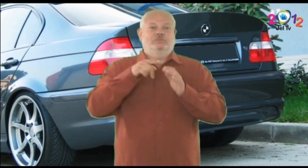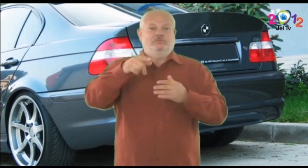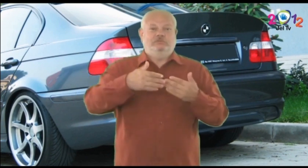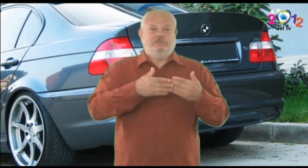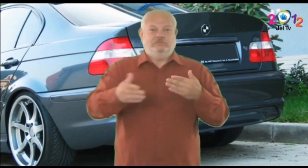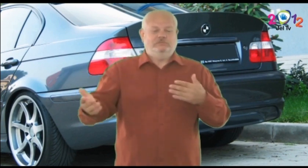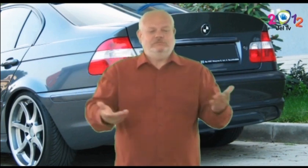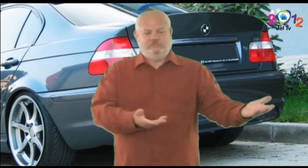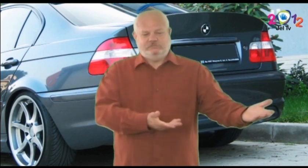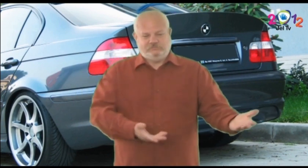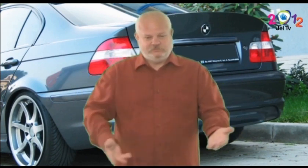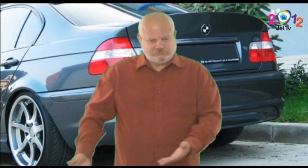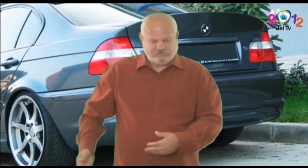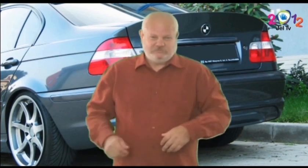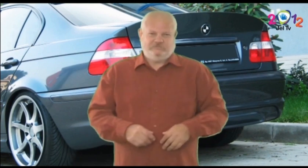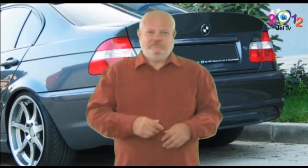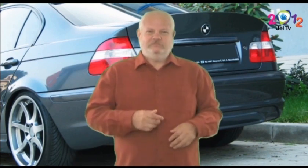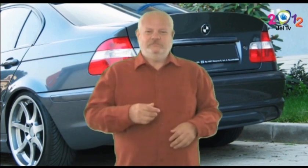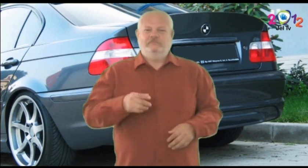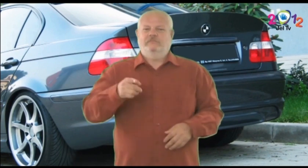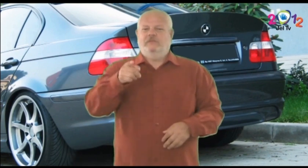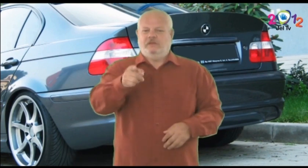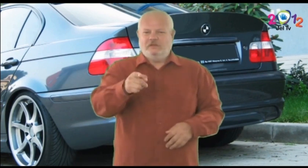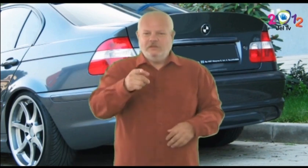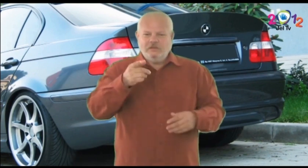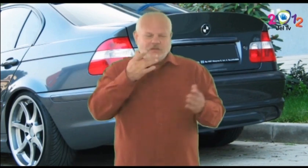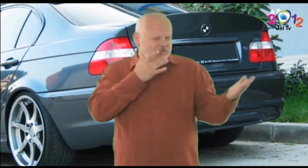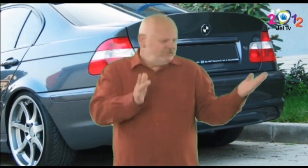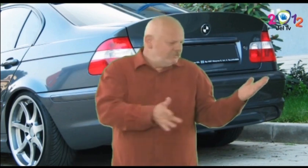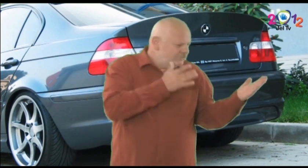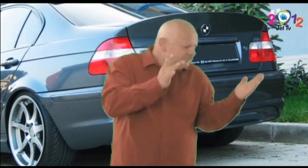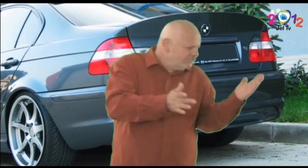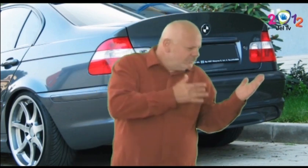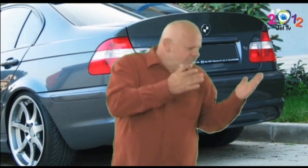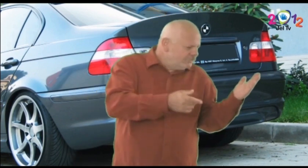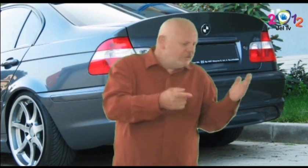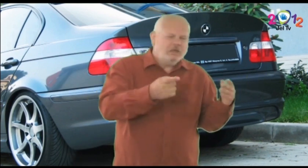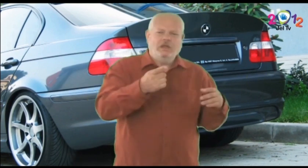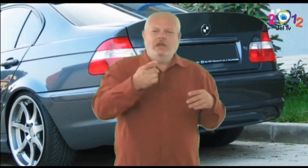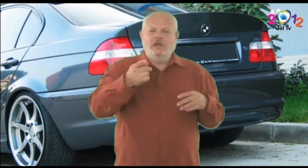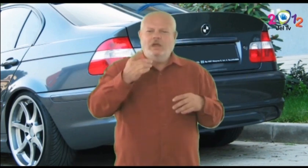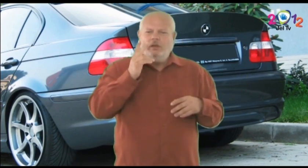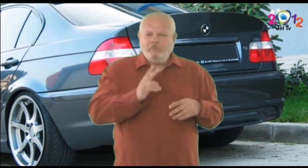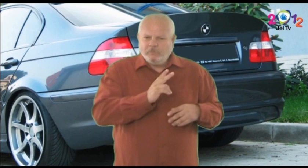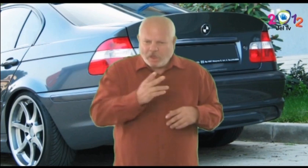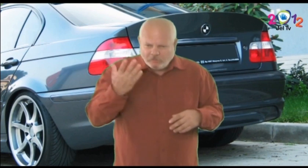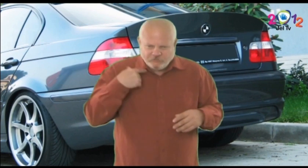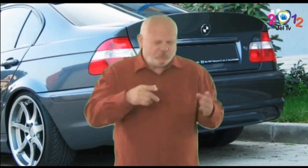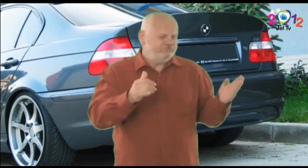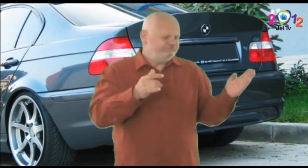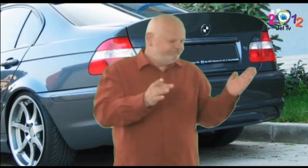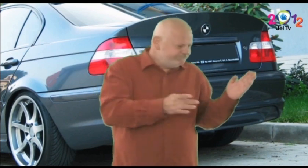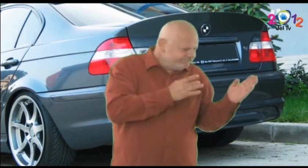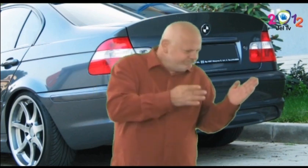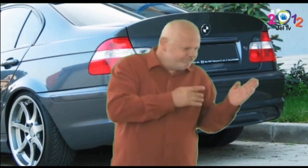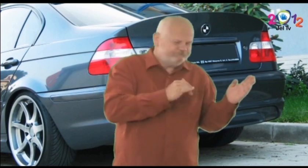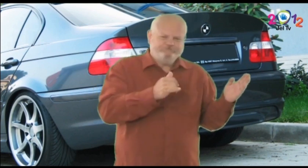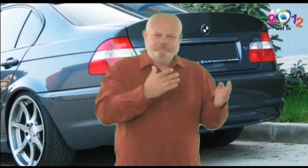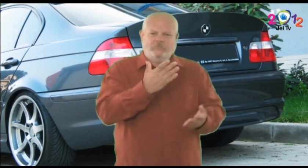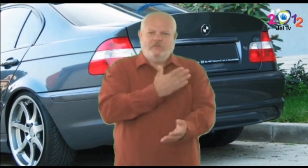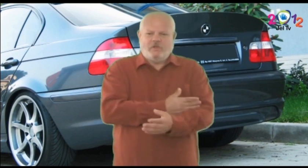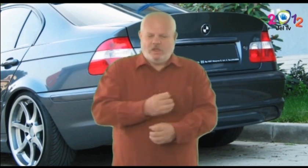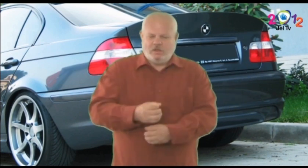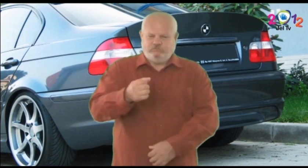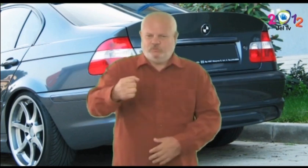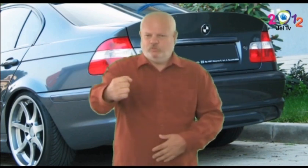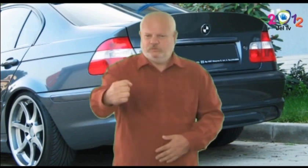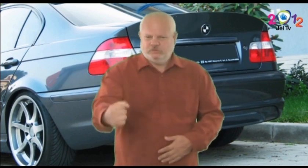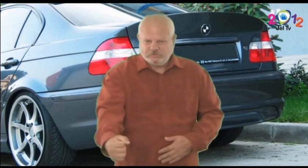Jézus kaput nyit nekik, betessékeli õket. A nagykönyvet lapozgatja, majd a papnak ad egy fabotot,